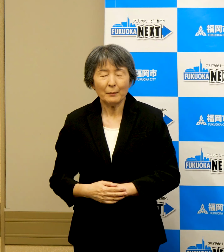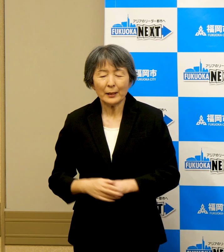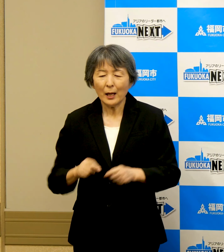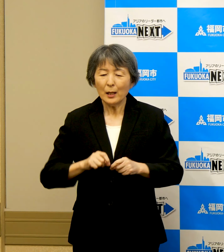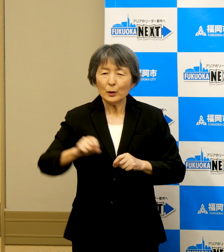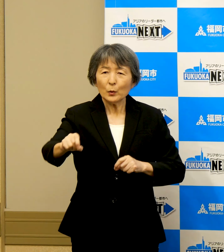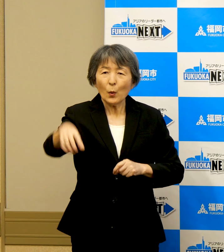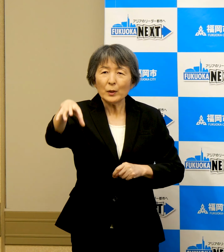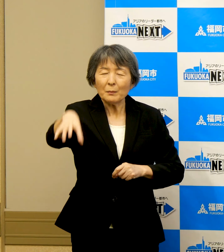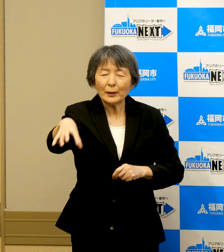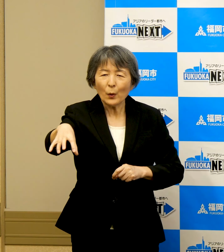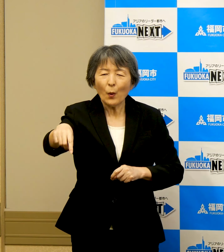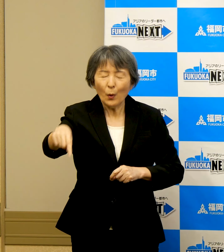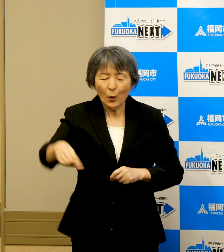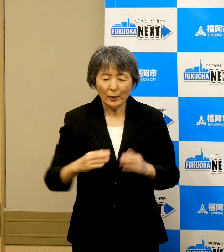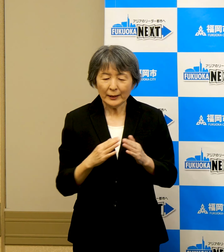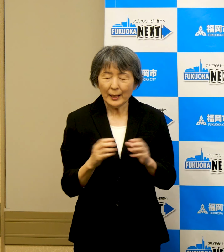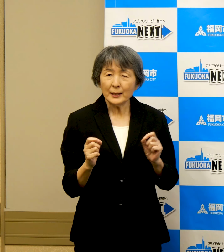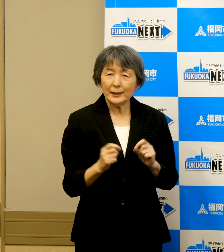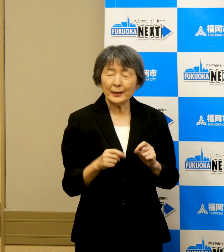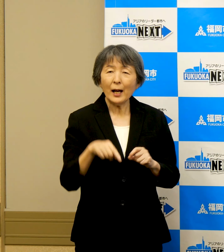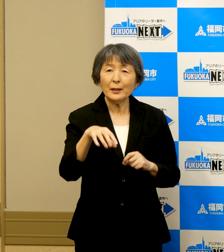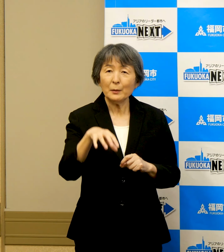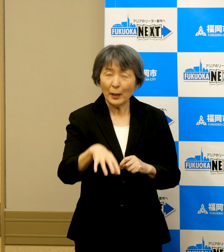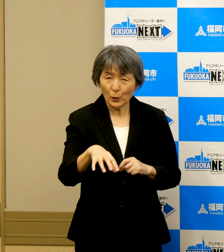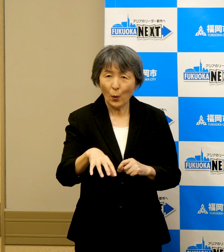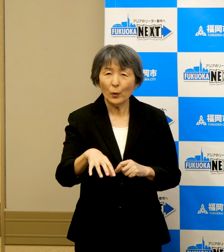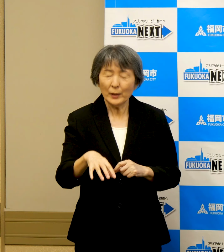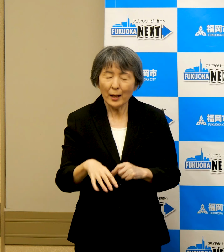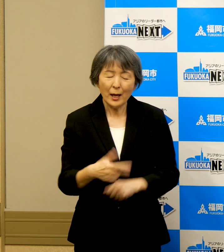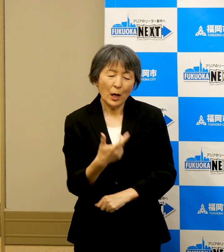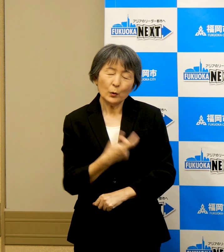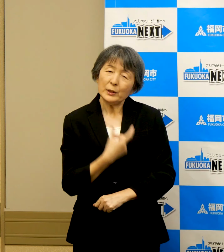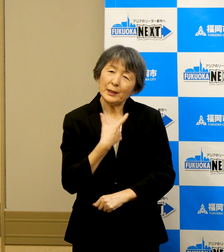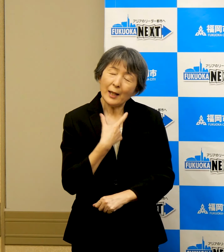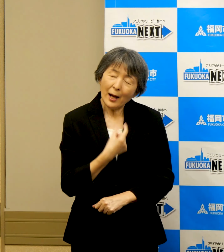より家に近いところで打ちたいと思うかもしれないし